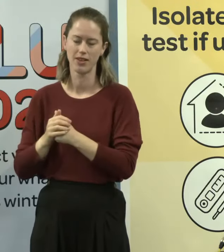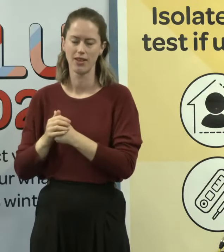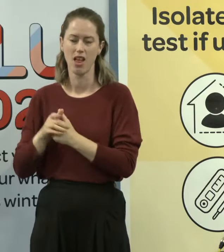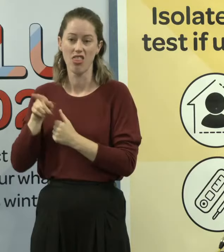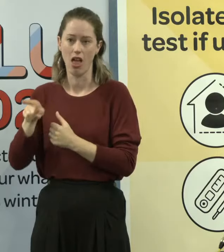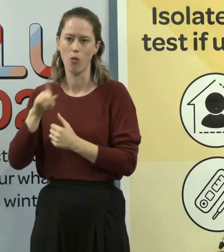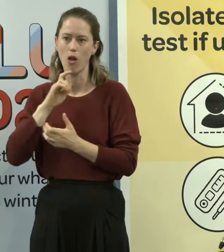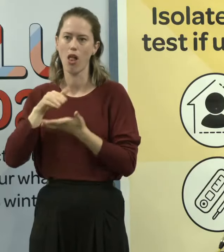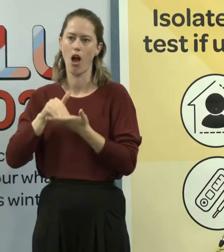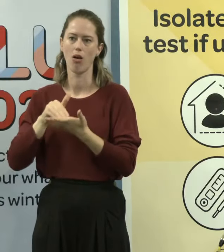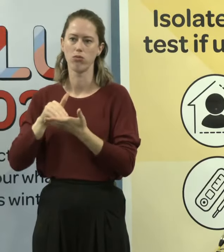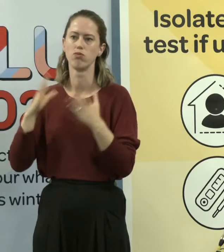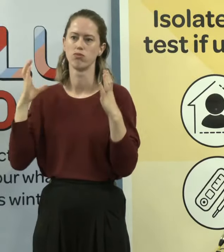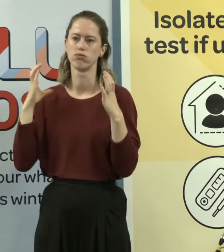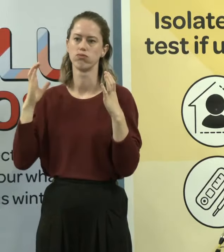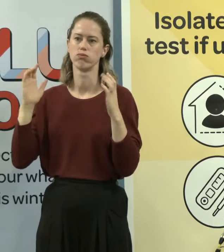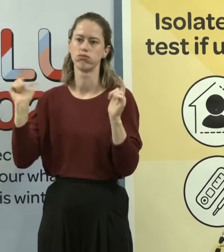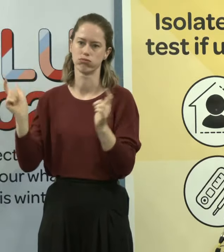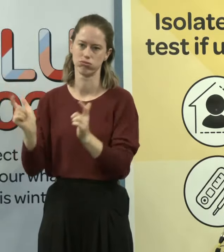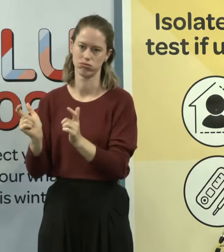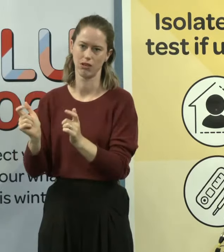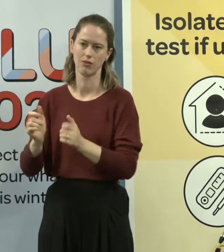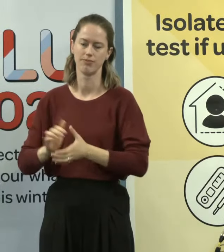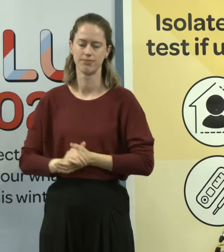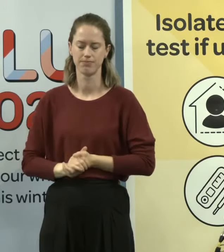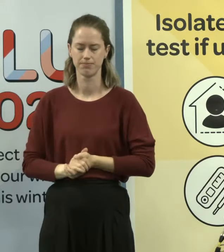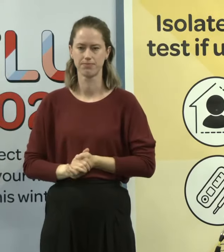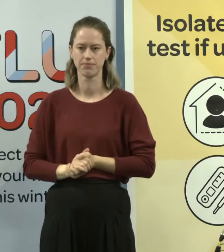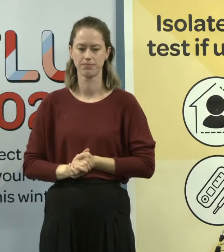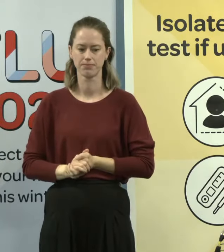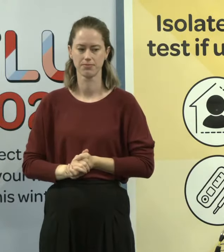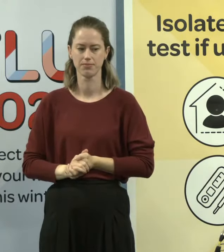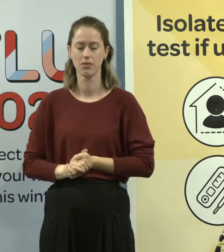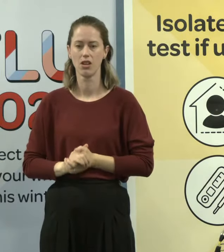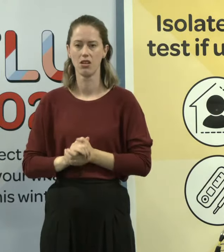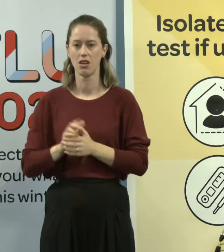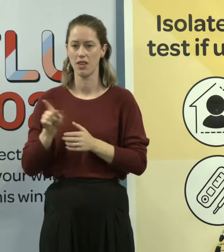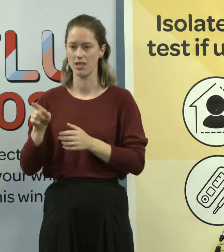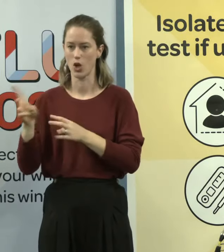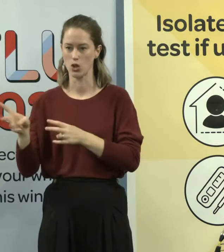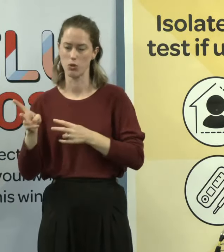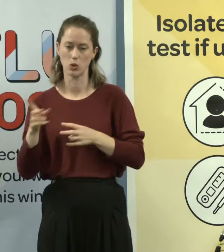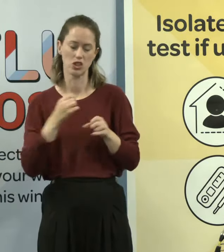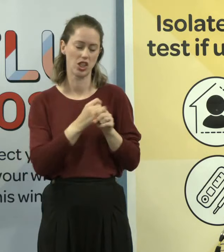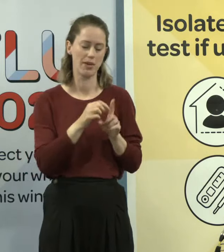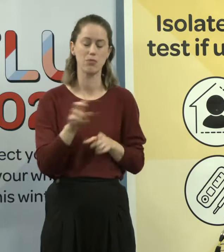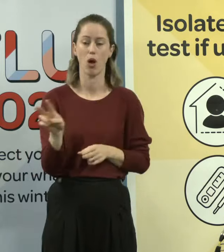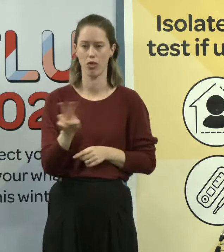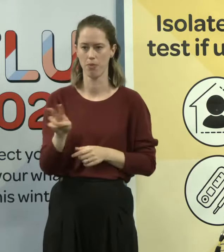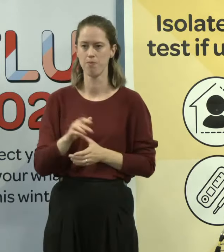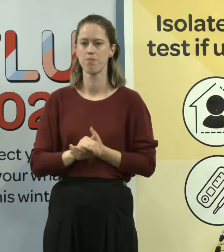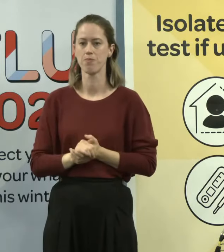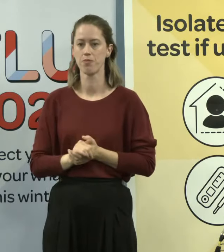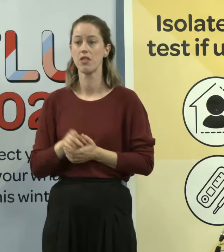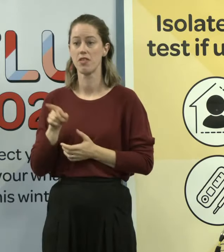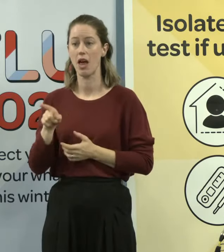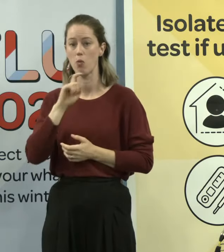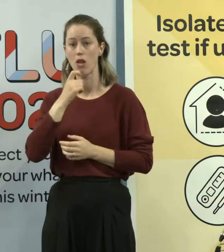mea kei te tiaki ratou i nga